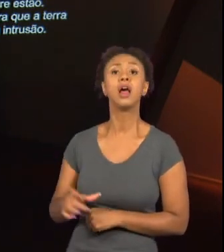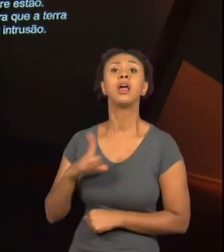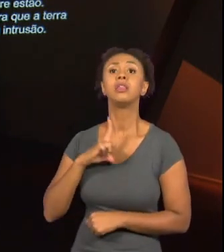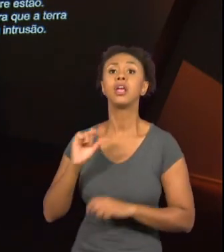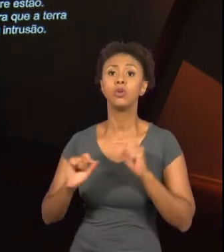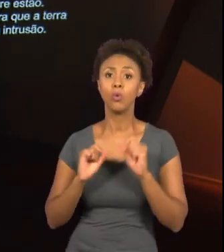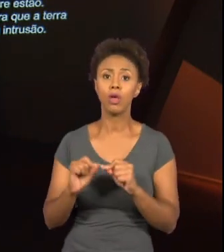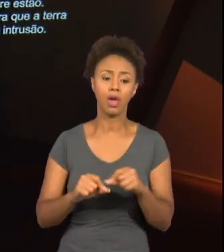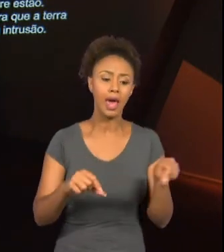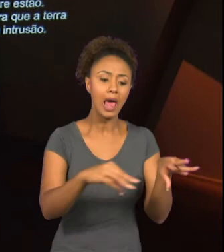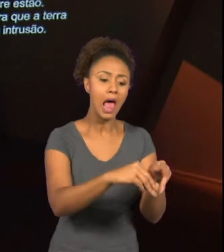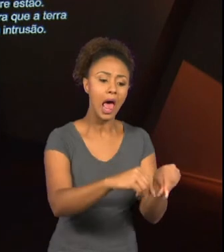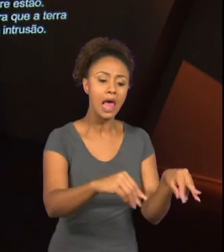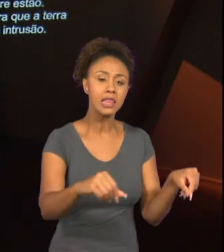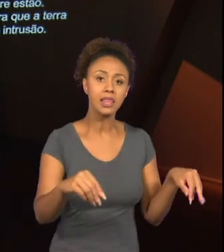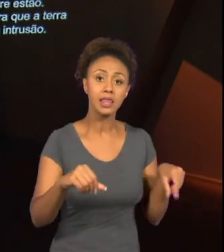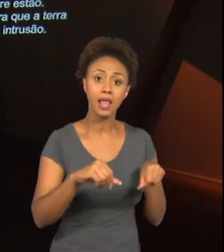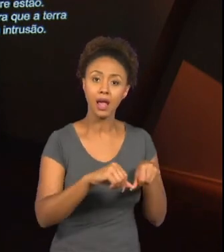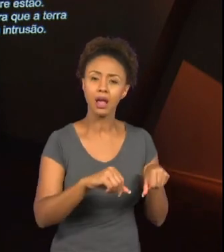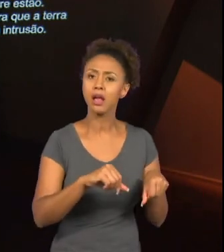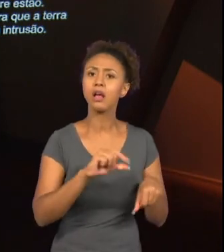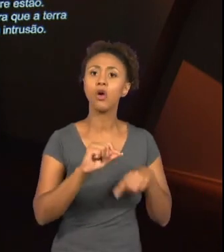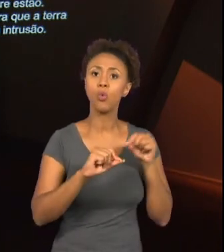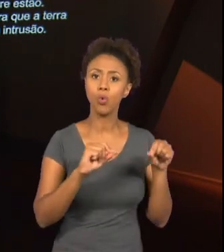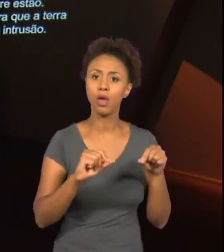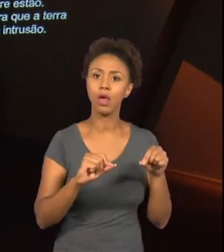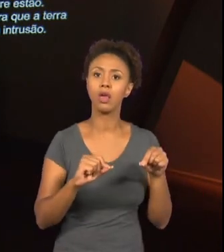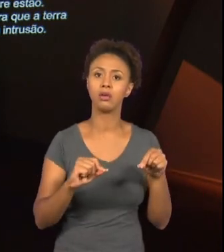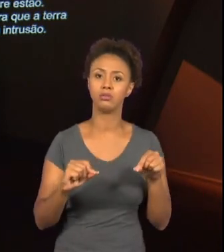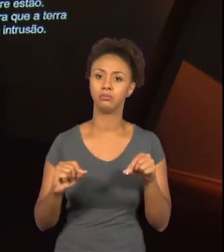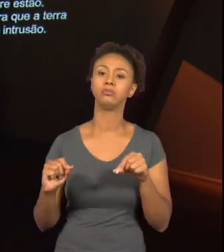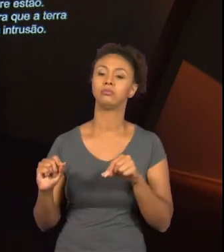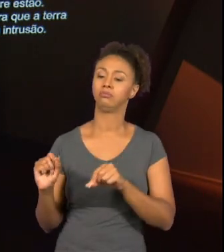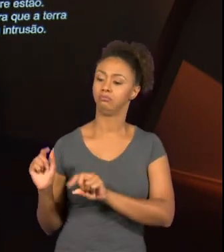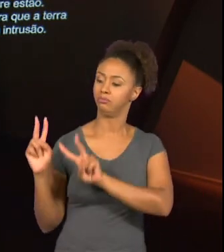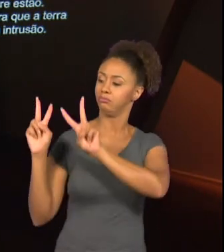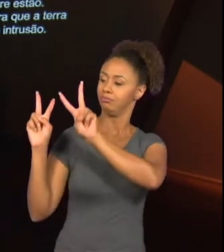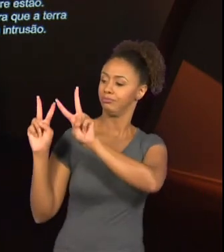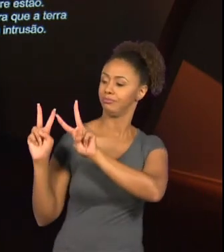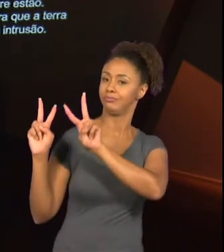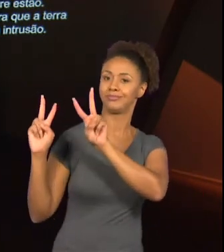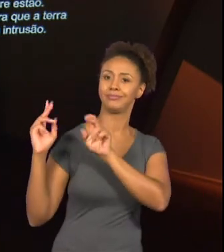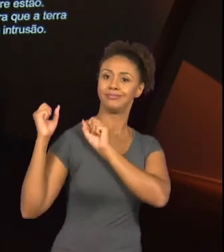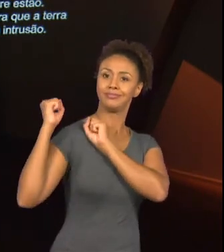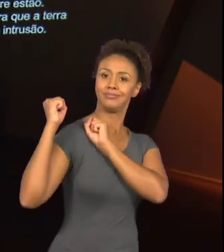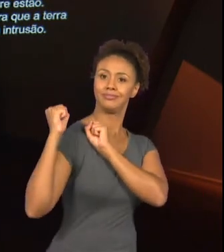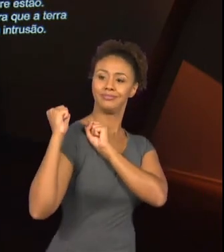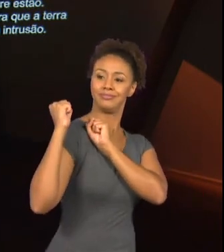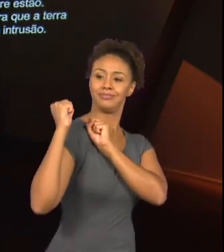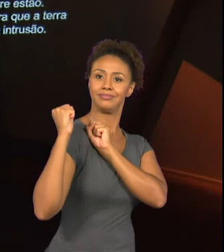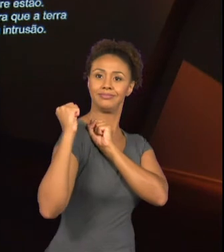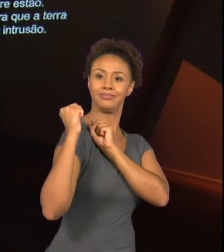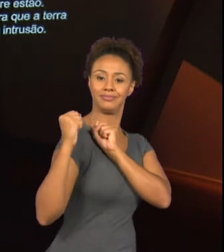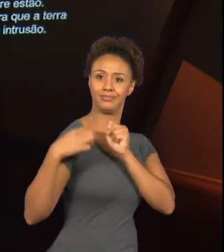TEMPO EM QUE TEM UMA GRANDE DESUMANIZAÇÃO, NESSE DERRAMAR NO CHÃO, CLARO QUE EXISTE TAMBÉM A